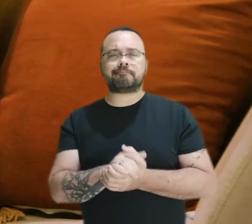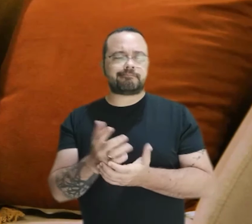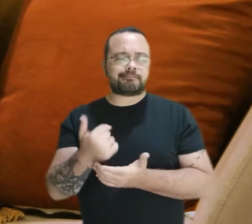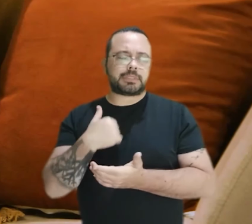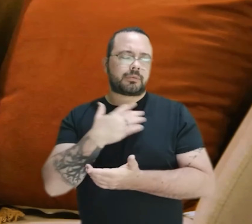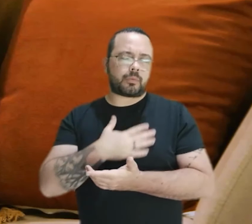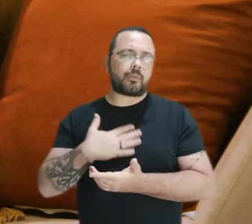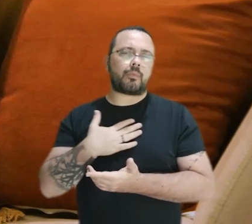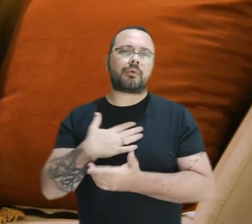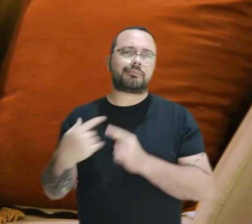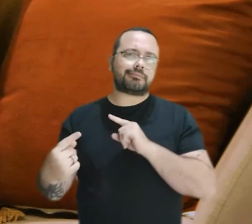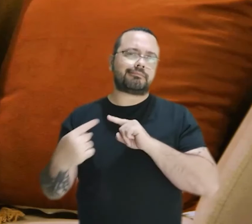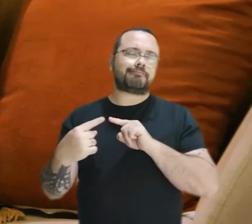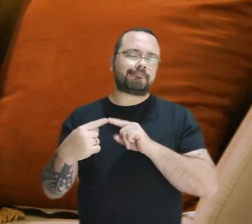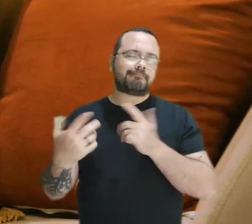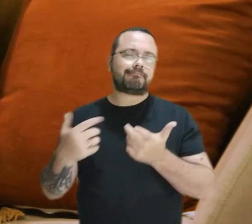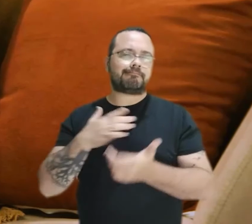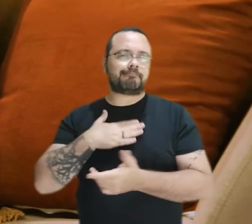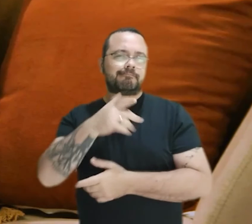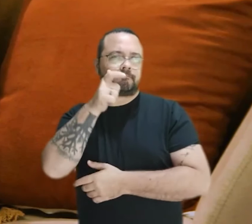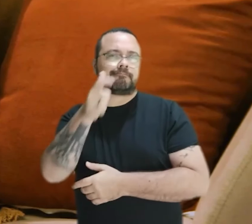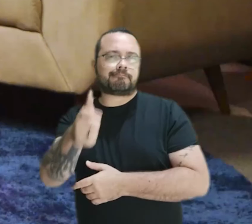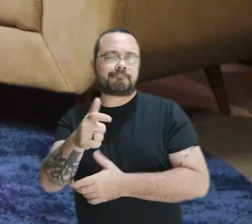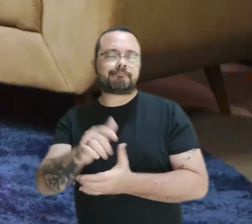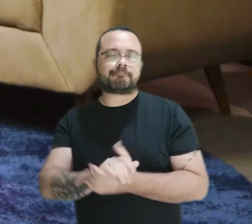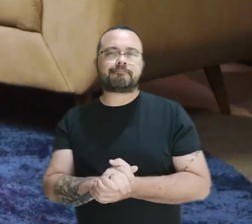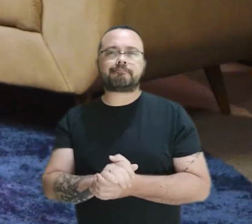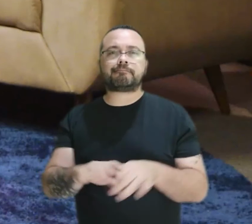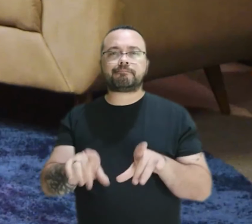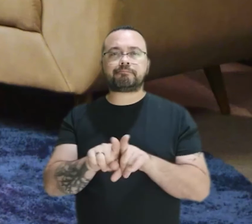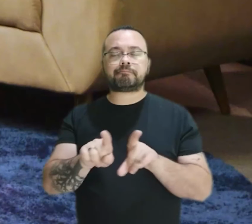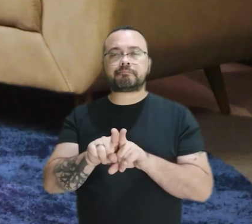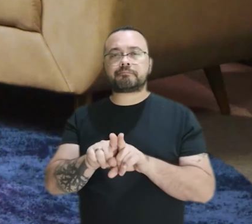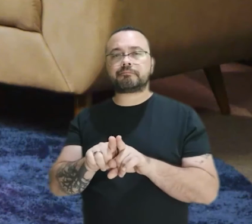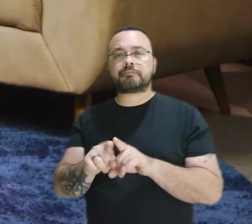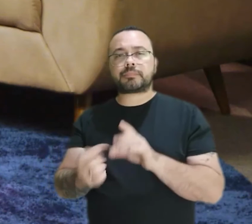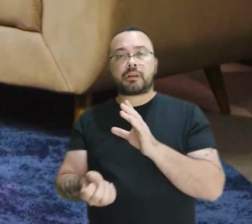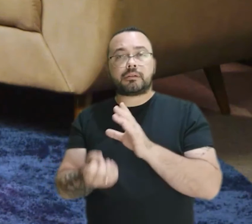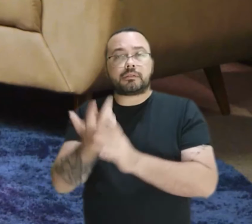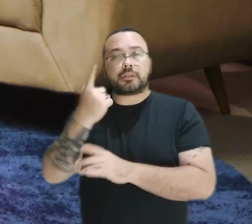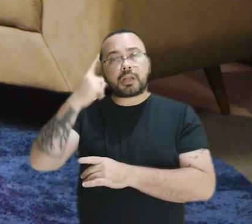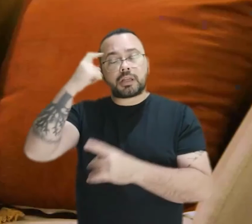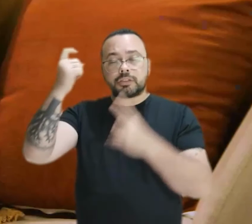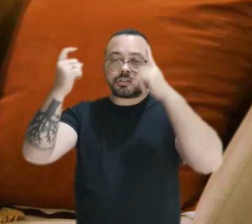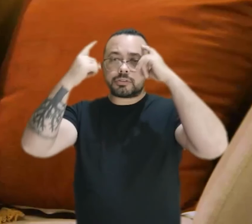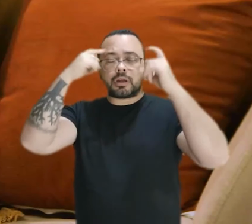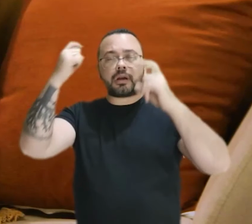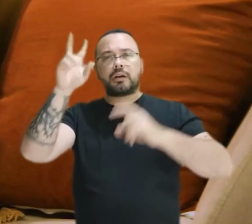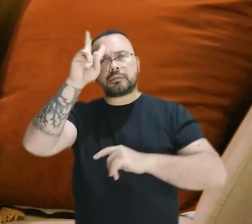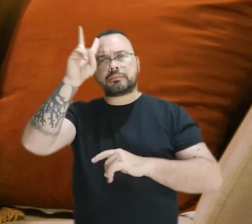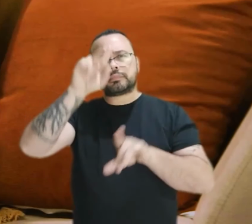me motiva e me interessa muito, e a ficção, também, e trabalhar os... essa questão da memória, né?